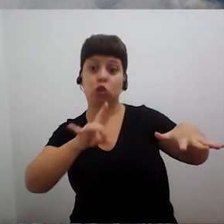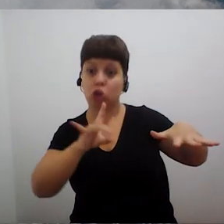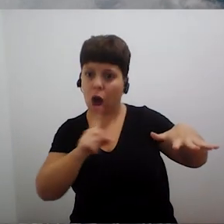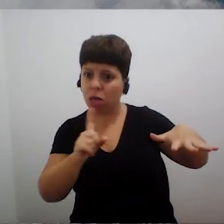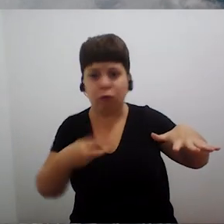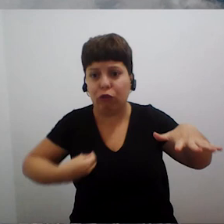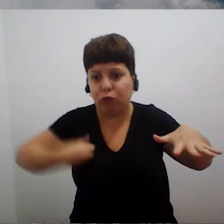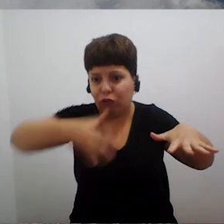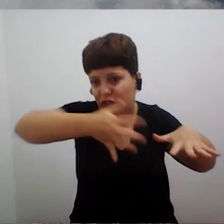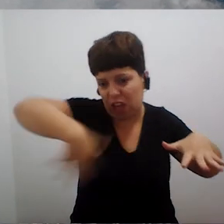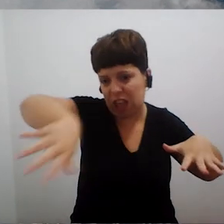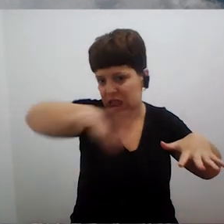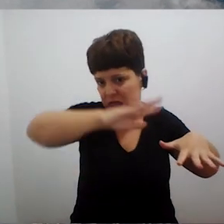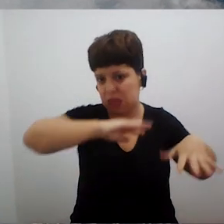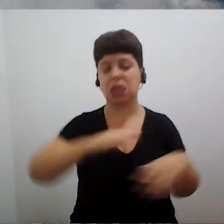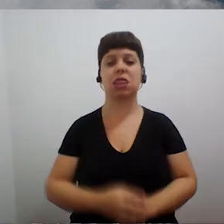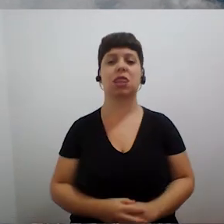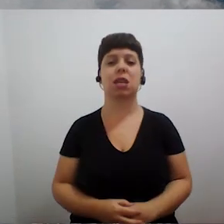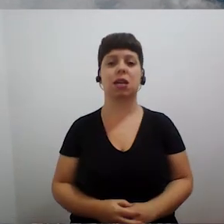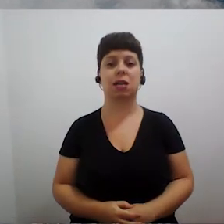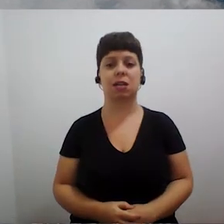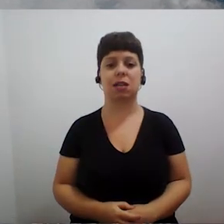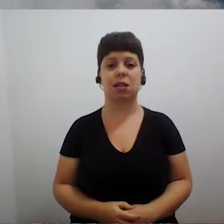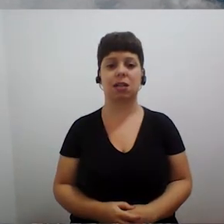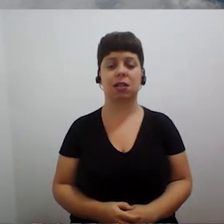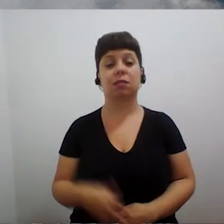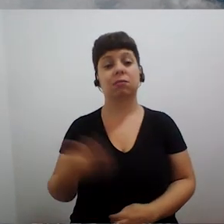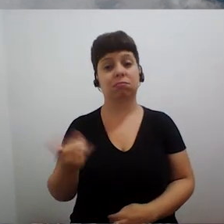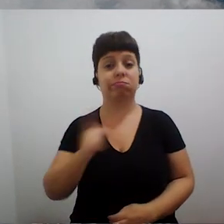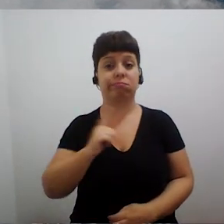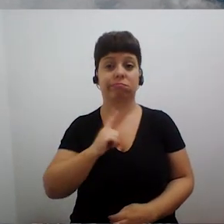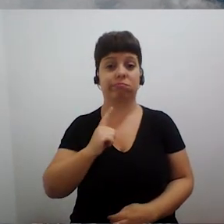a gente tem também essa ideia bastante conhecida popularmente